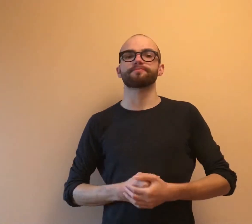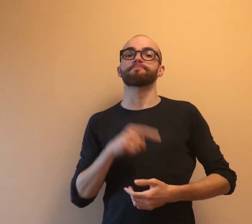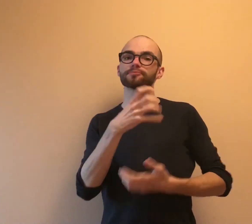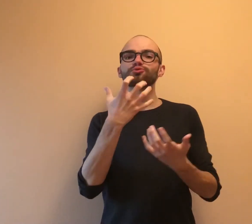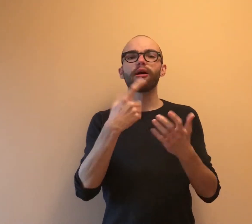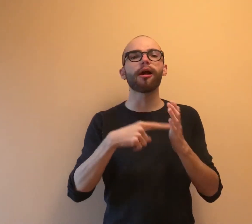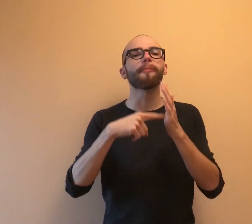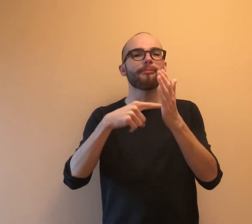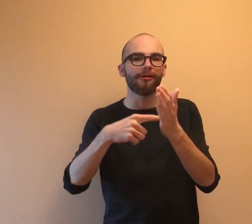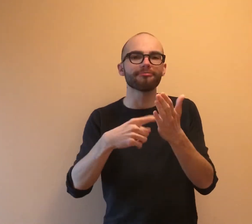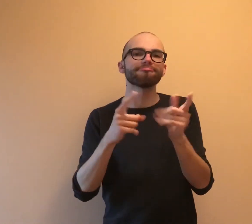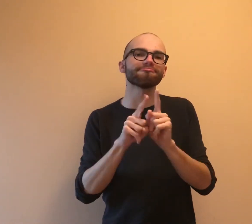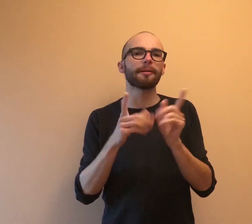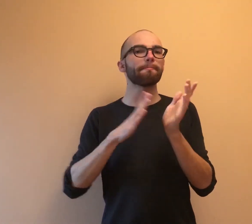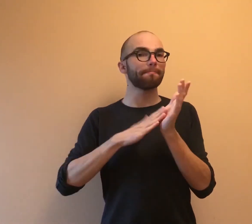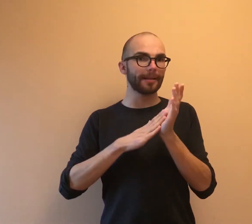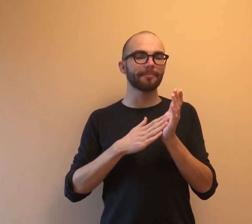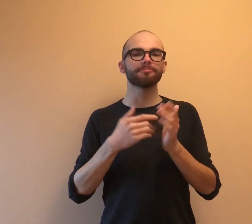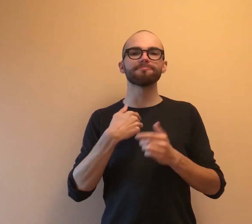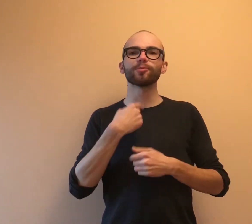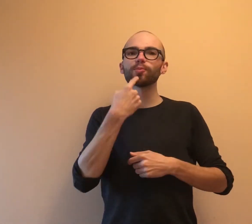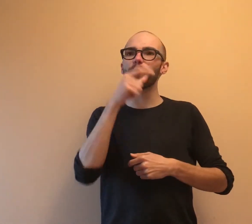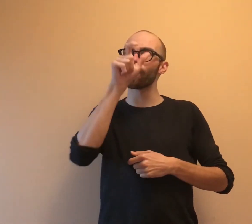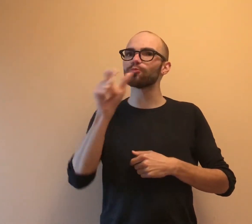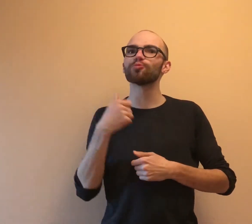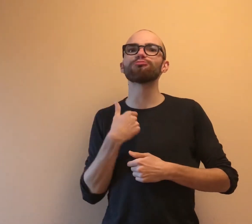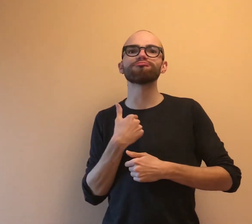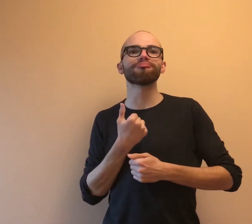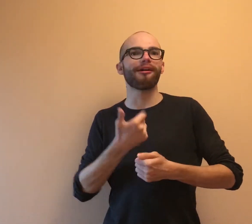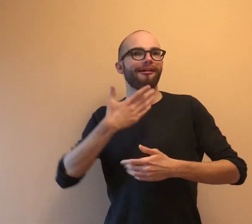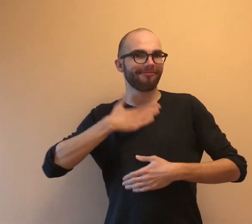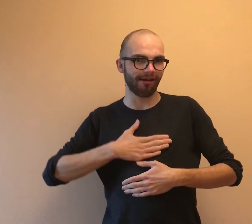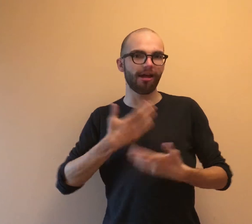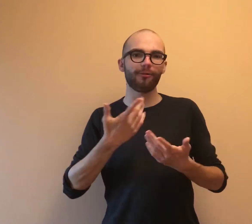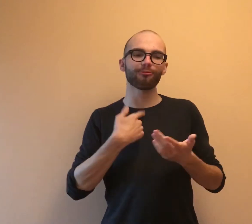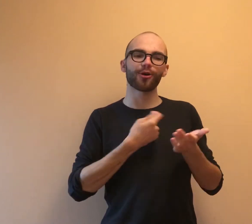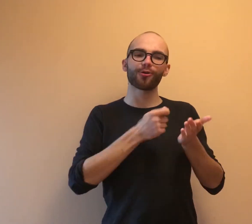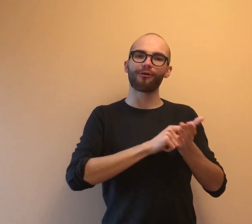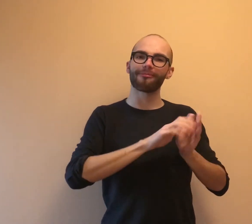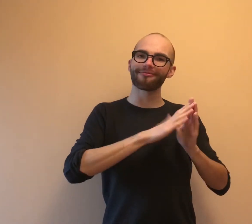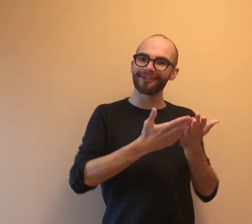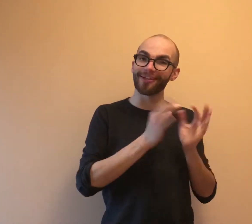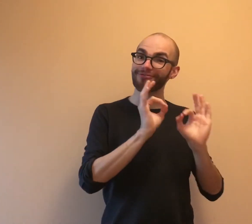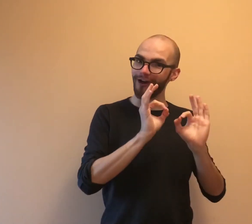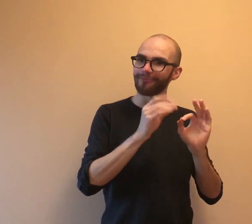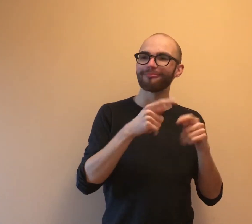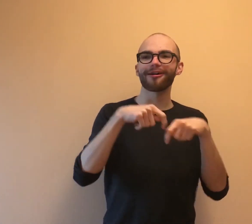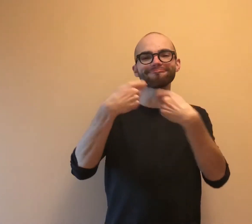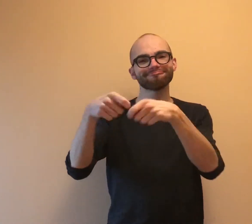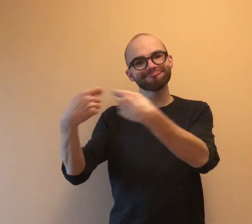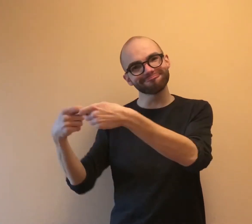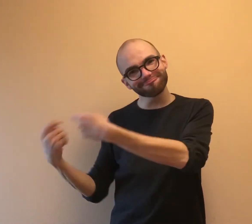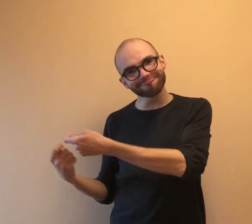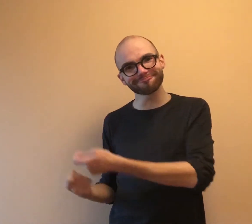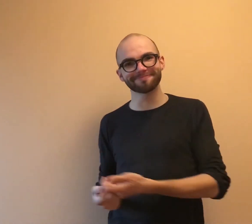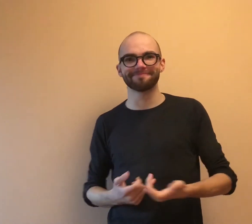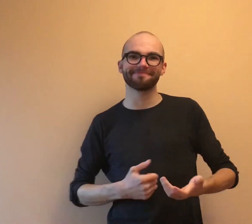s čimer je hotel pokazati, da je lahko nekdo, ki ima rad ljubljeno osebo, podari knjigo oziroma vrtnico.